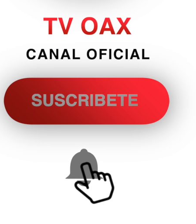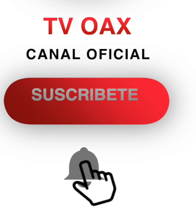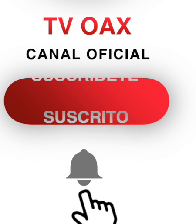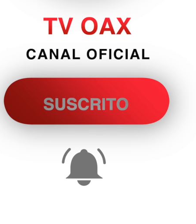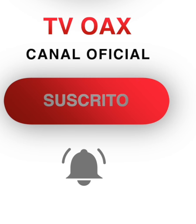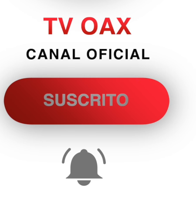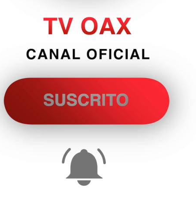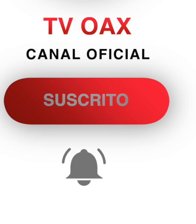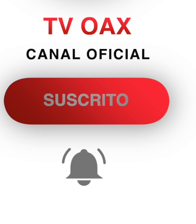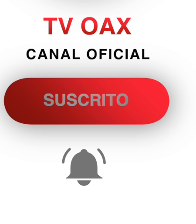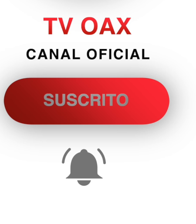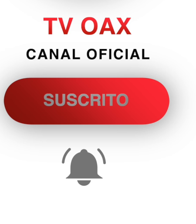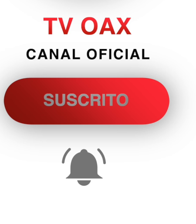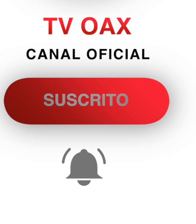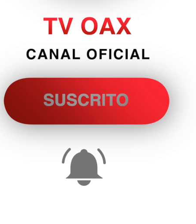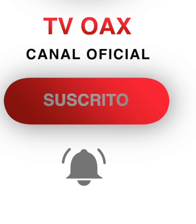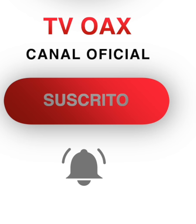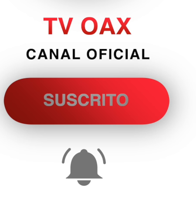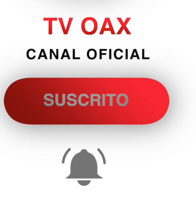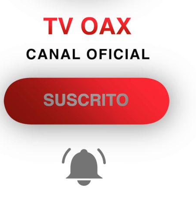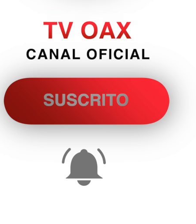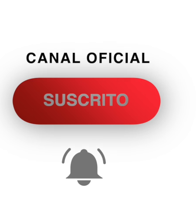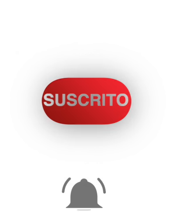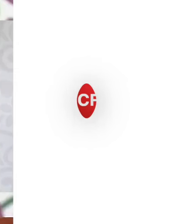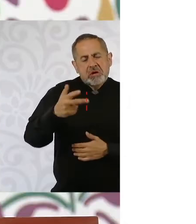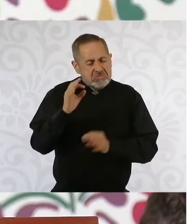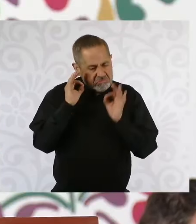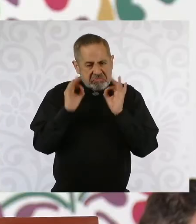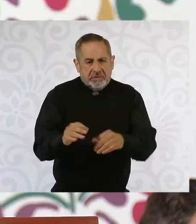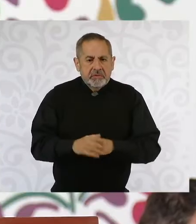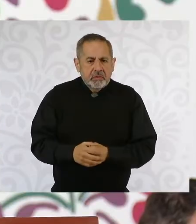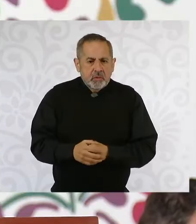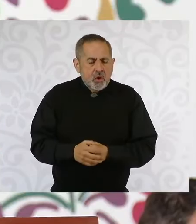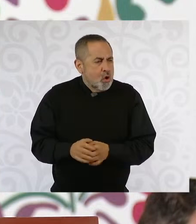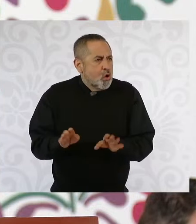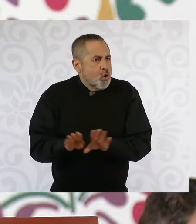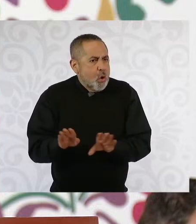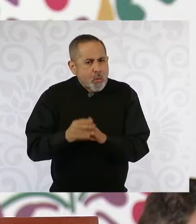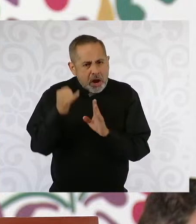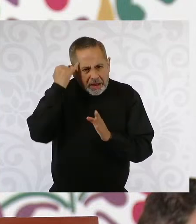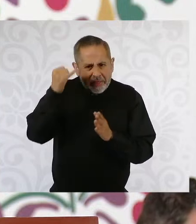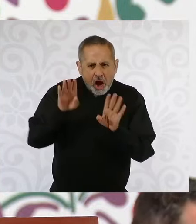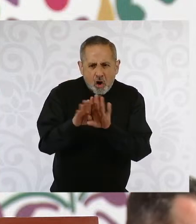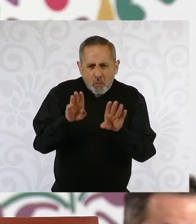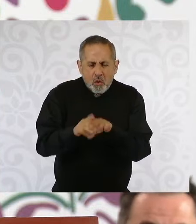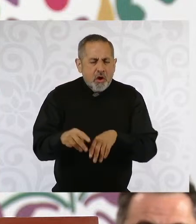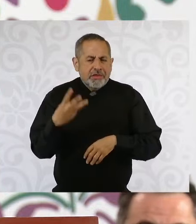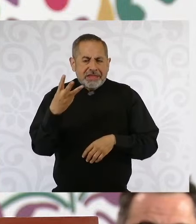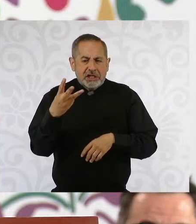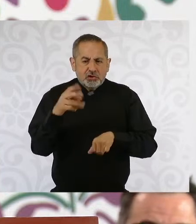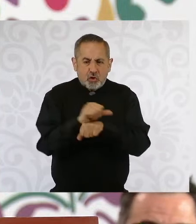en México bueno Seguramente se preguntarán Cómo haremos para diseñar tres vehículos esto